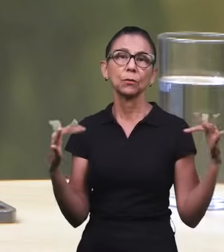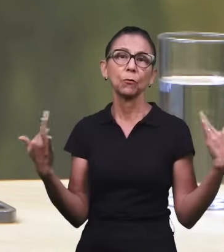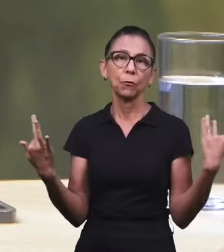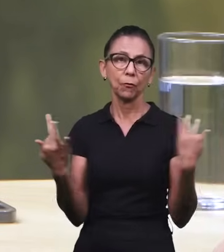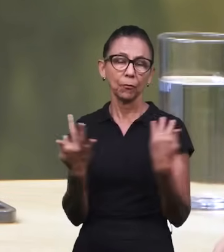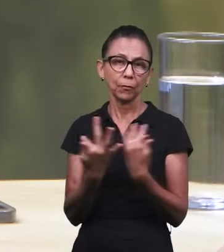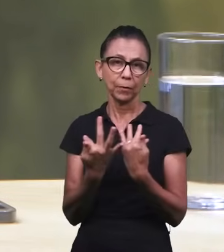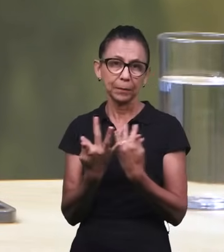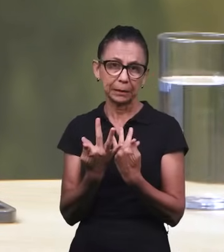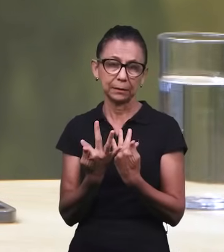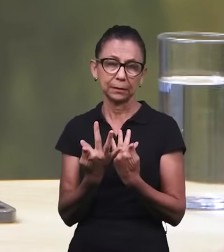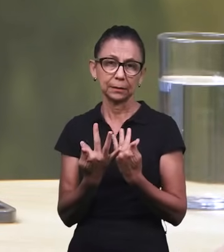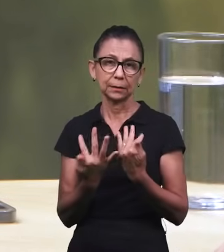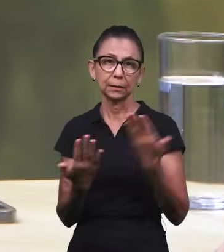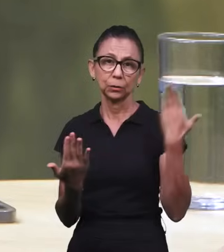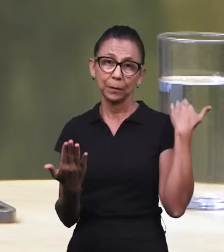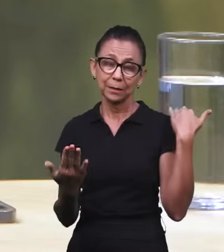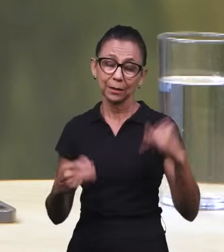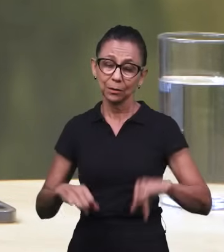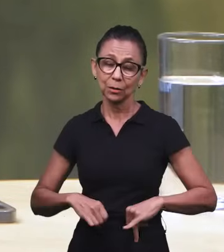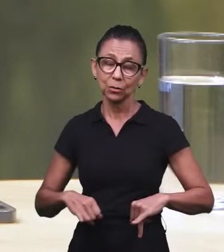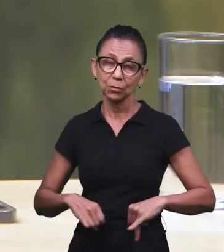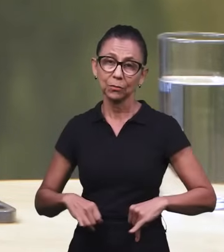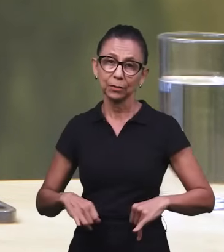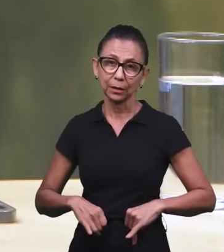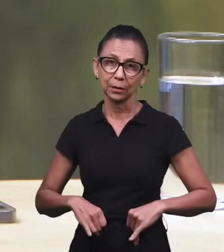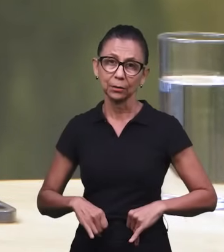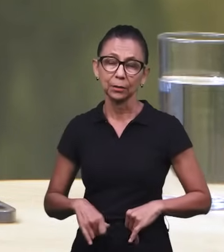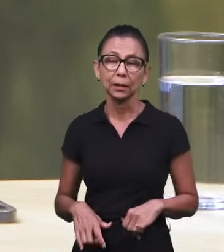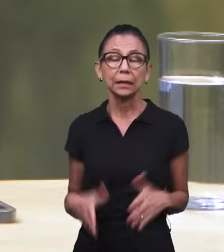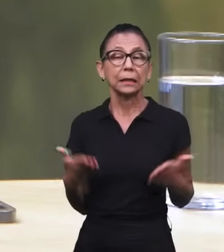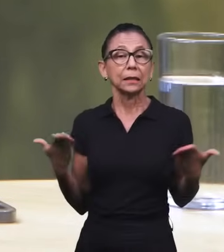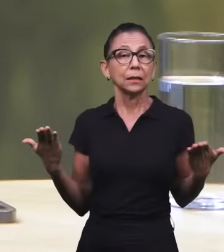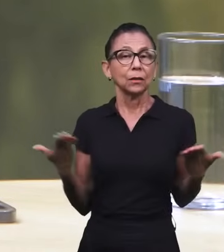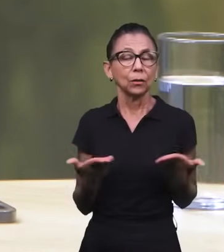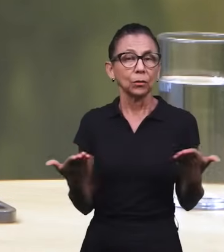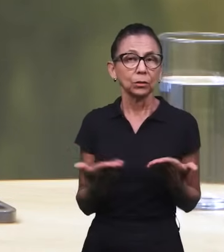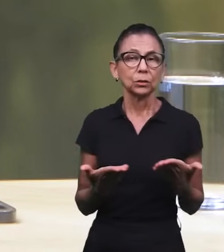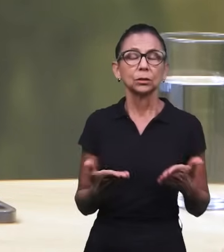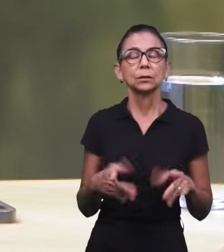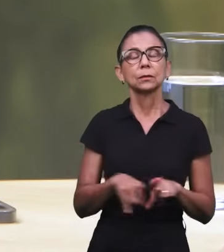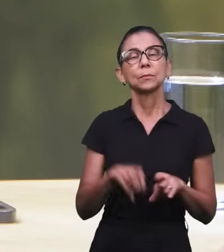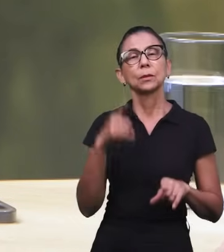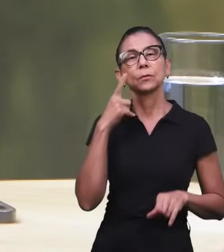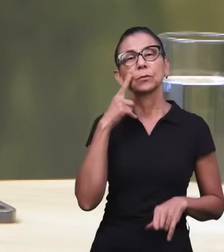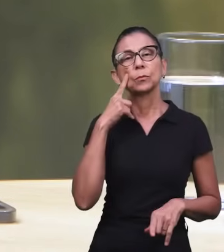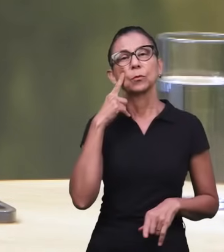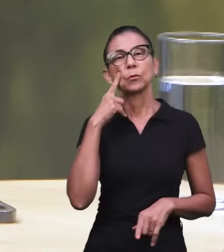aqui uma abordagem de uma outra rebelião contra a família e essa rebelião nós podíamos chamá-la